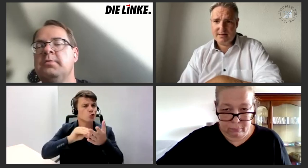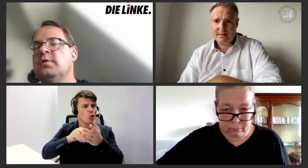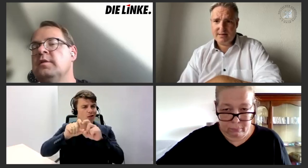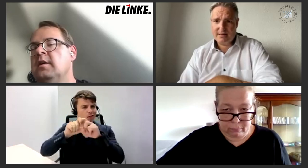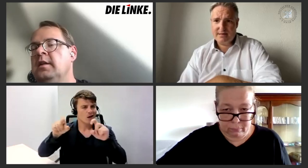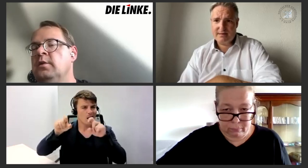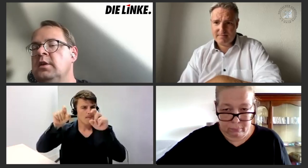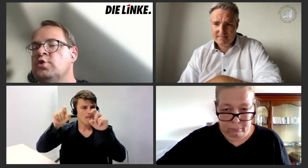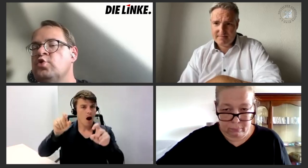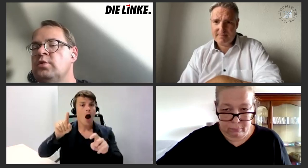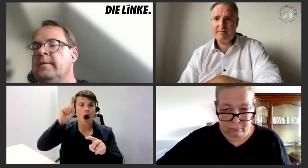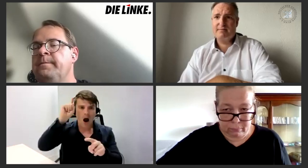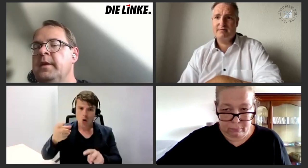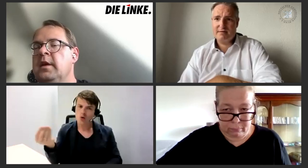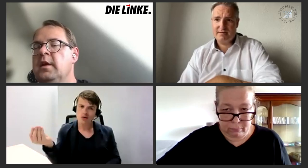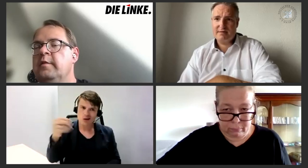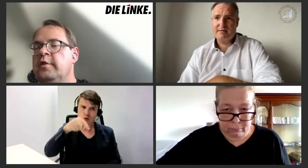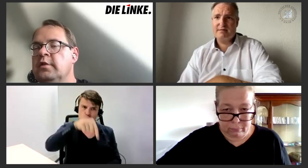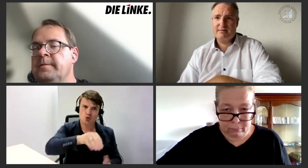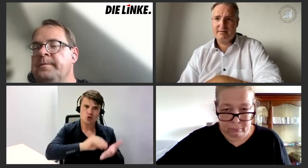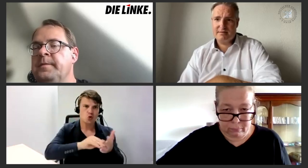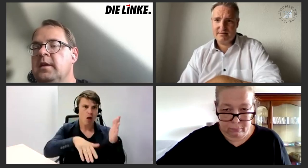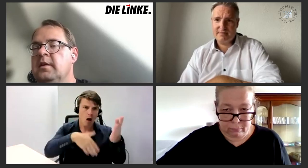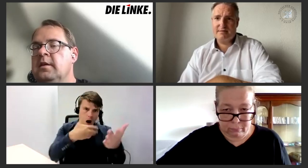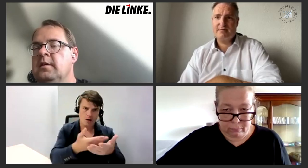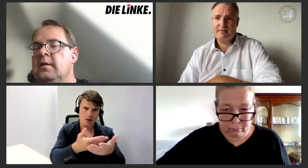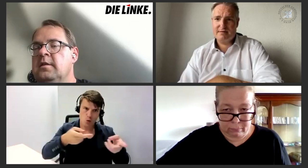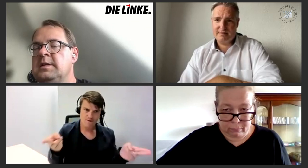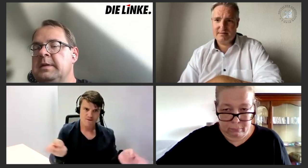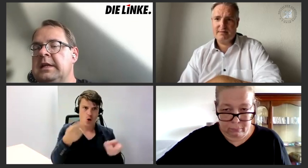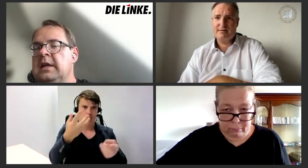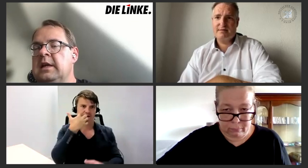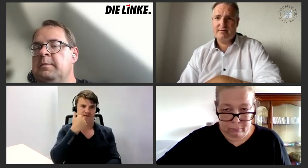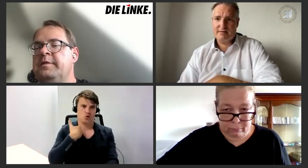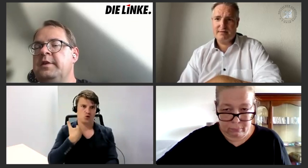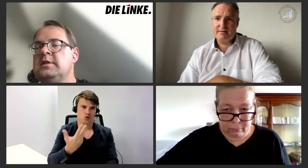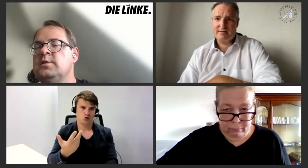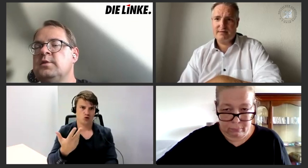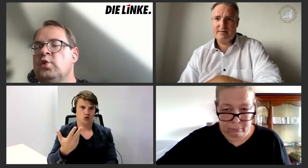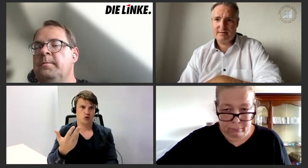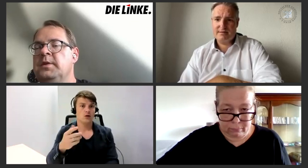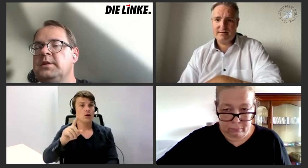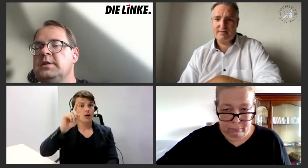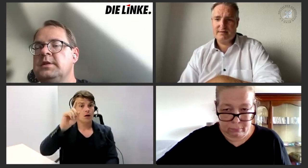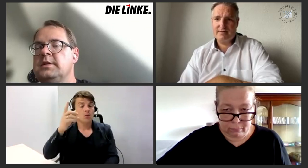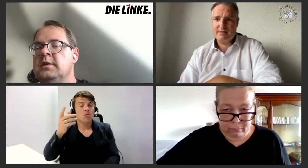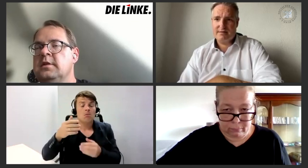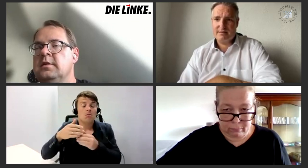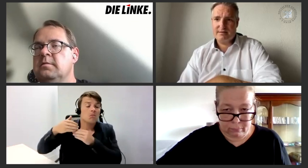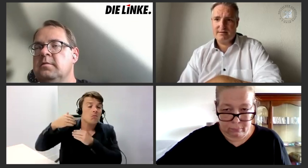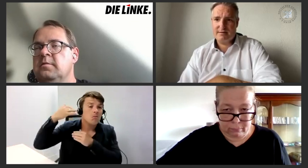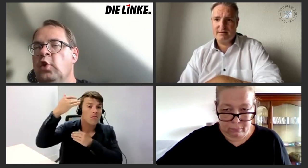entsprechend Angebote an und in Schulen fördern. Das wir dann gegebenenfalls dazu kommen,